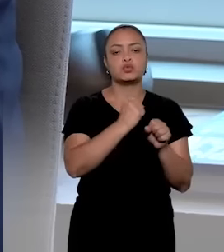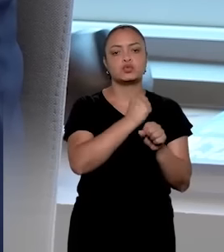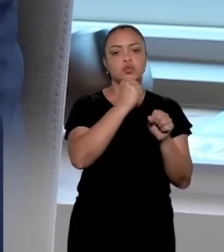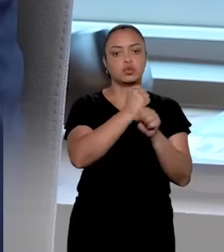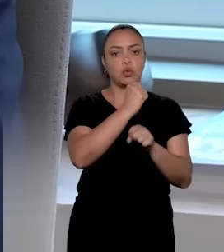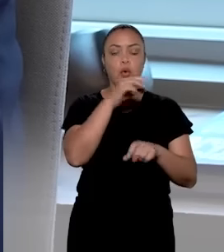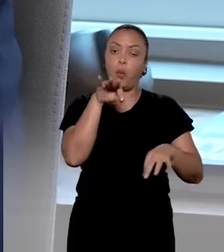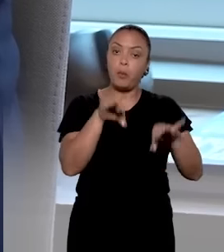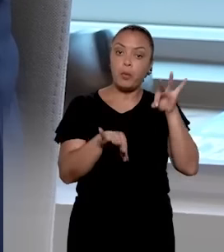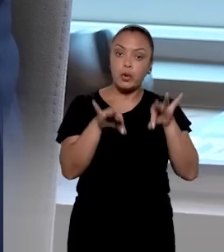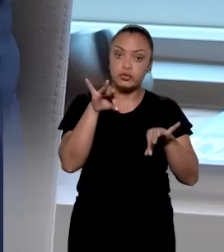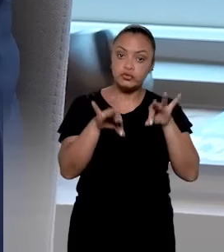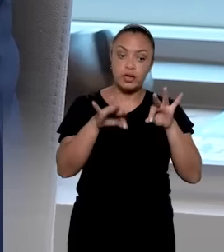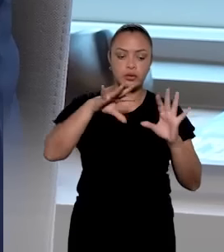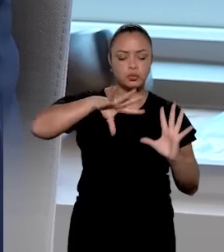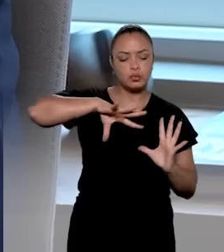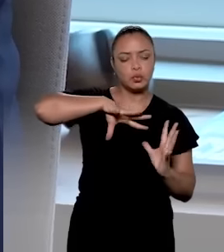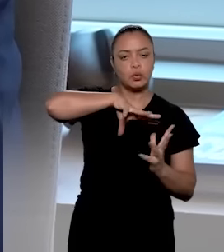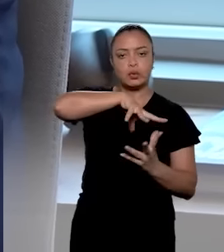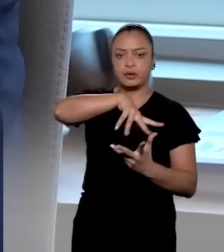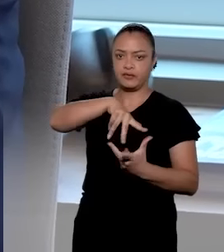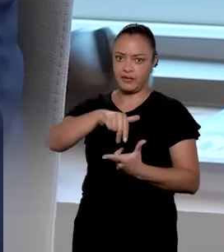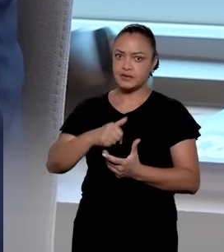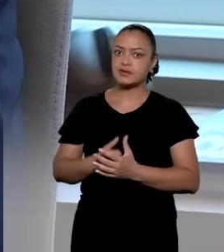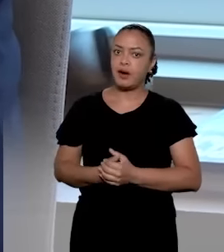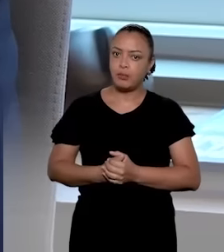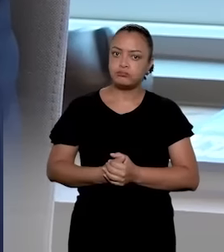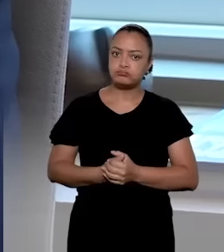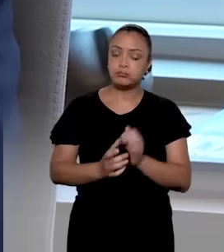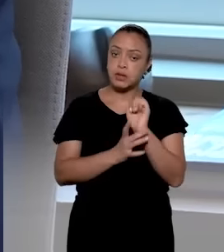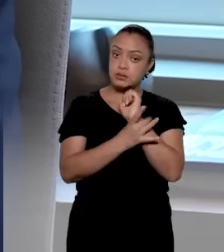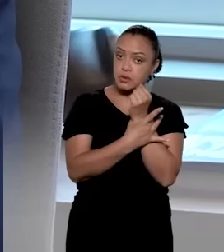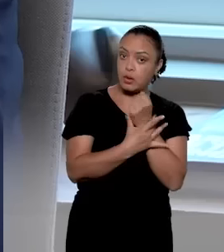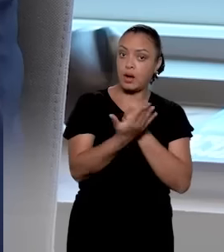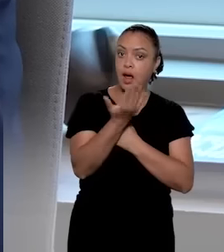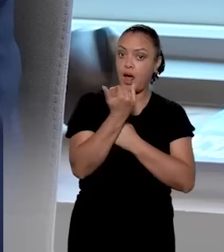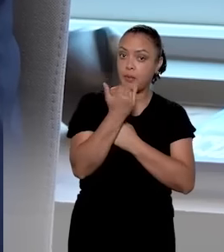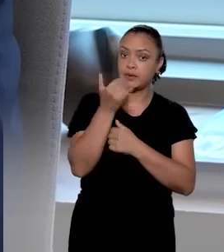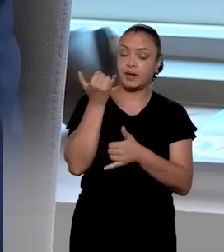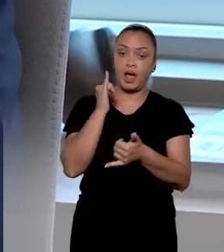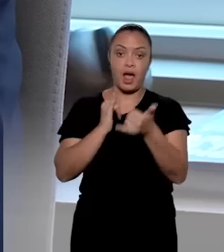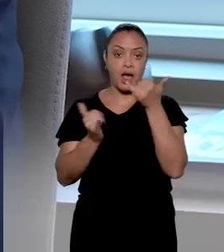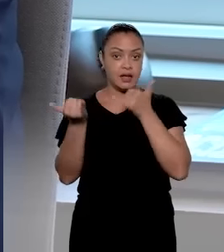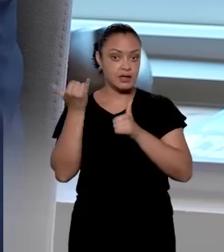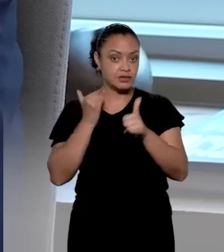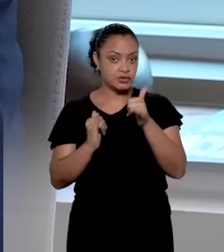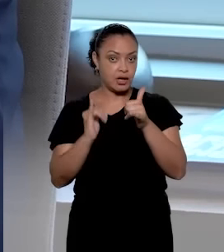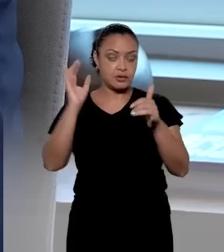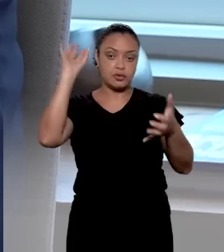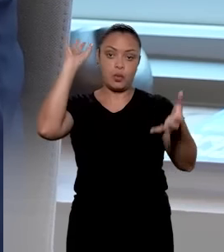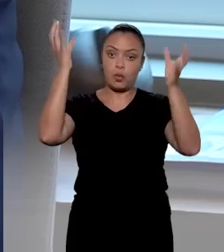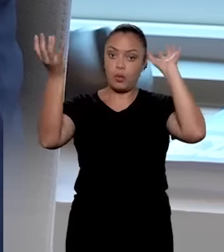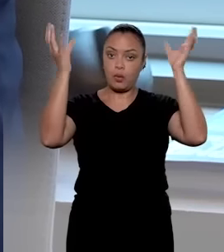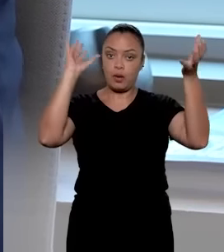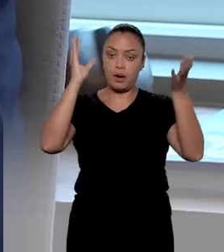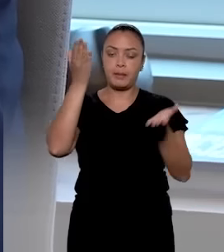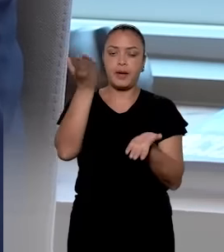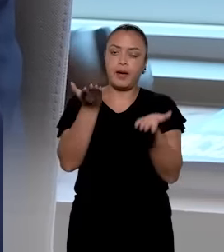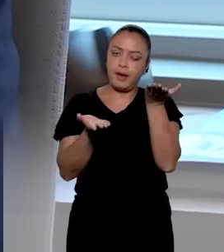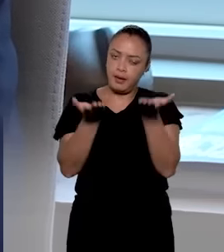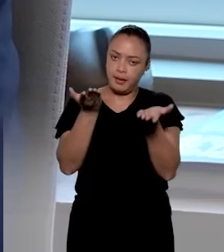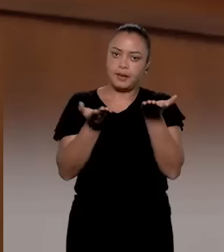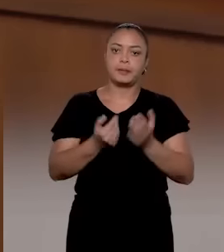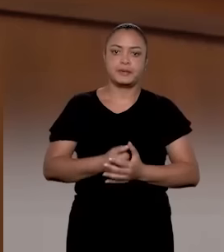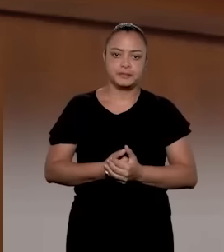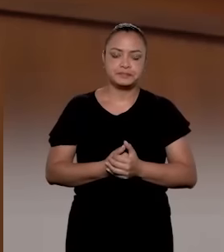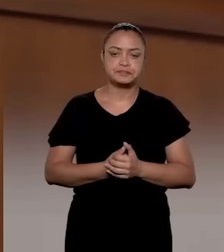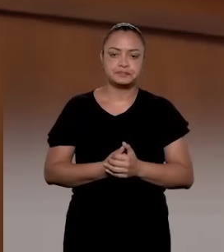um programa universal de segurança alimentar, segurança energética com o clima equilibrado.